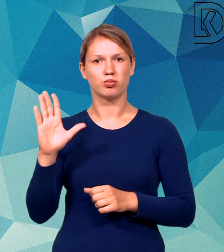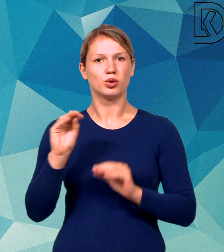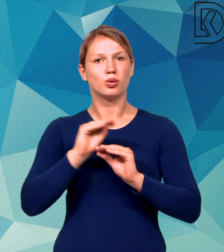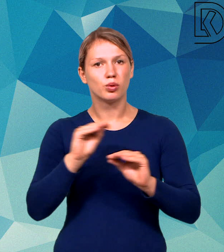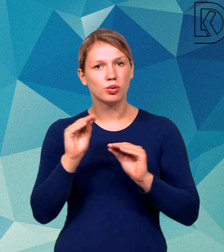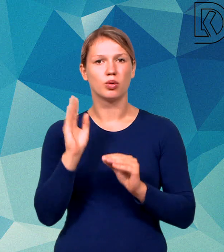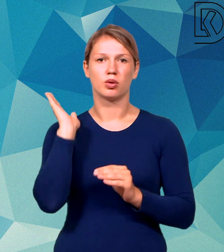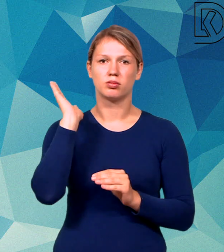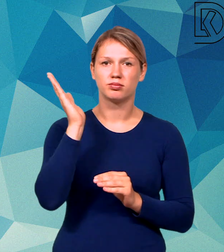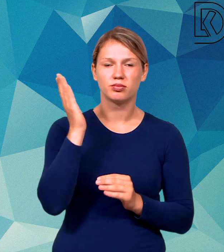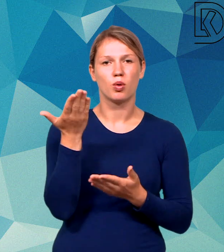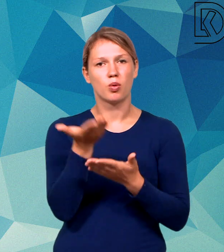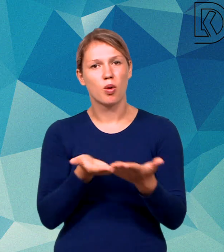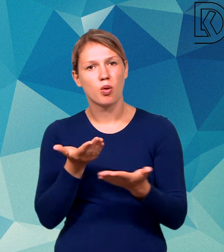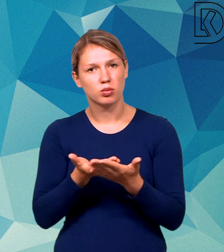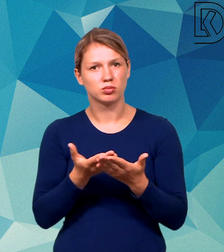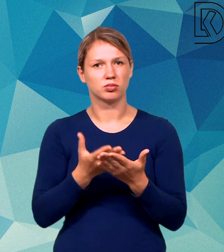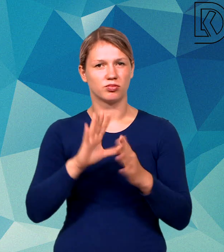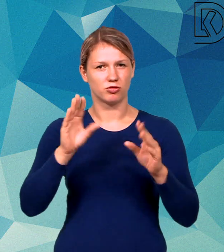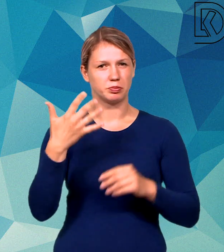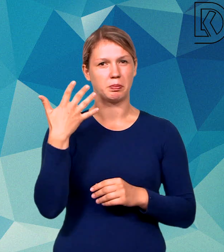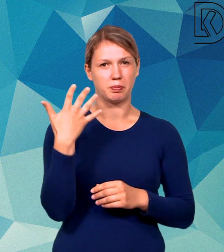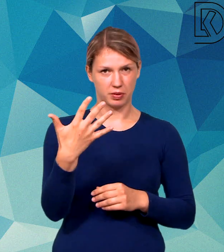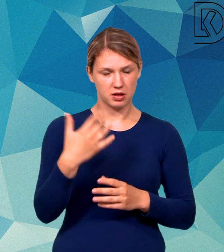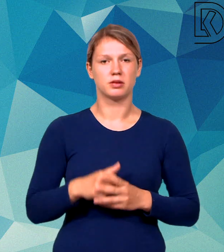kur bus vedami seminarai, pokalbiai, konsultacijos ir įvertinami penki aspektai.